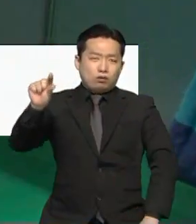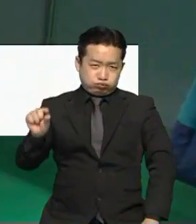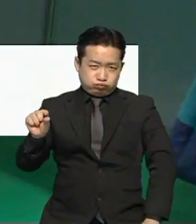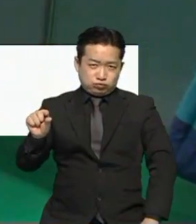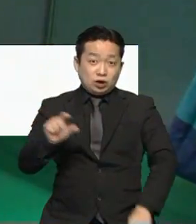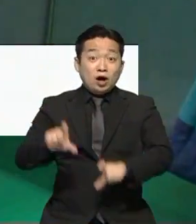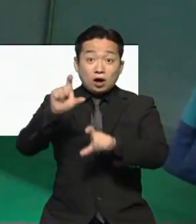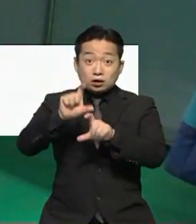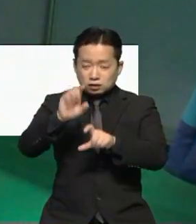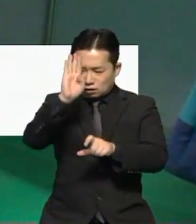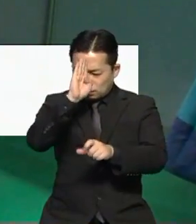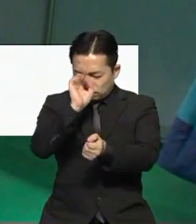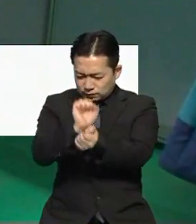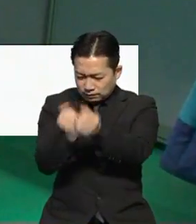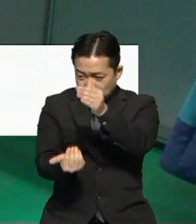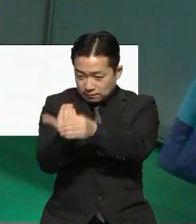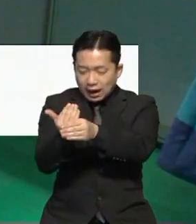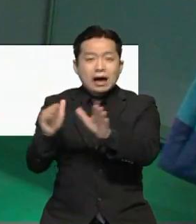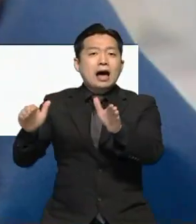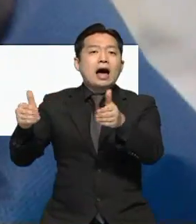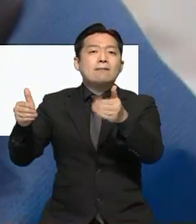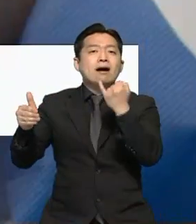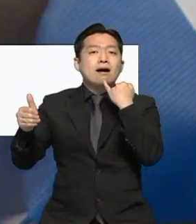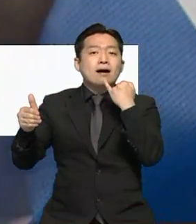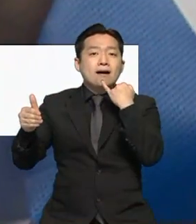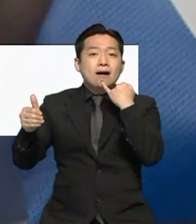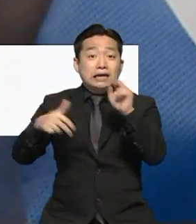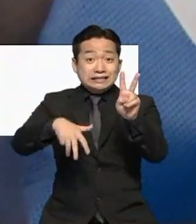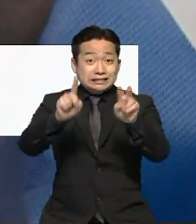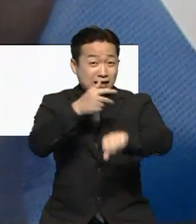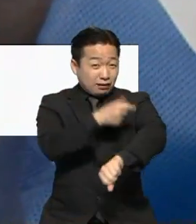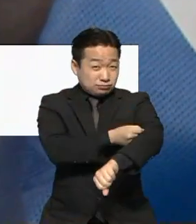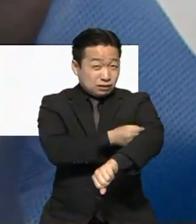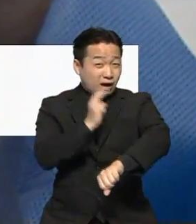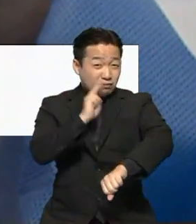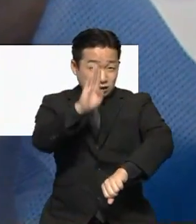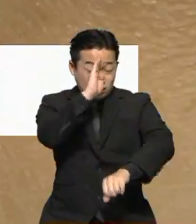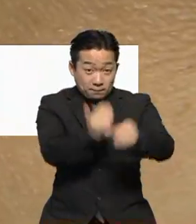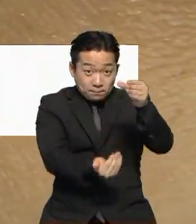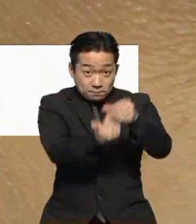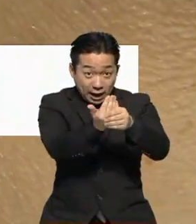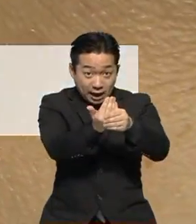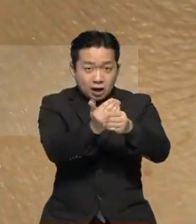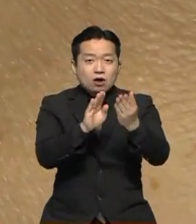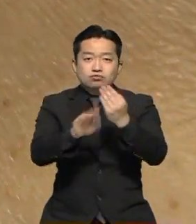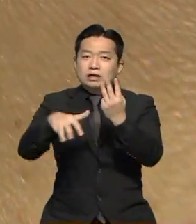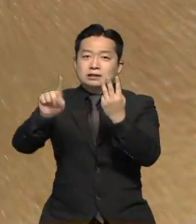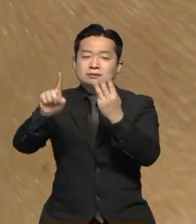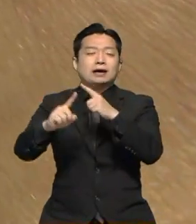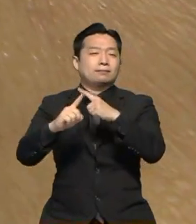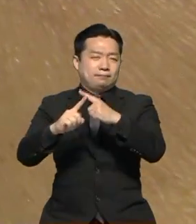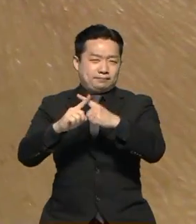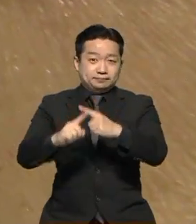가벼운 것으로 나타났지만 2차 때까지 중증 부작용이 나타났다면 금기입니다. SBS 조동찬입니다.